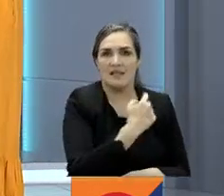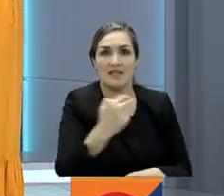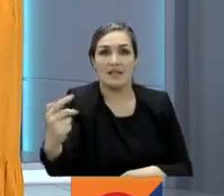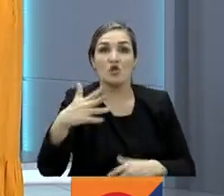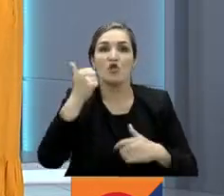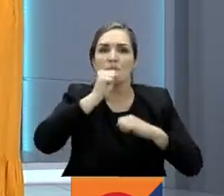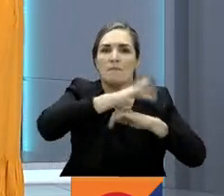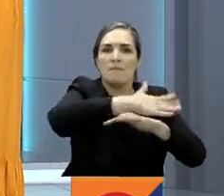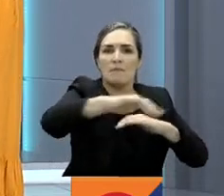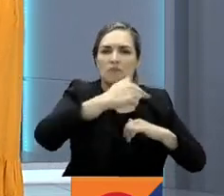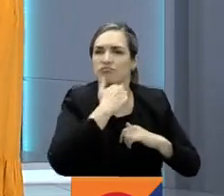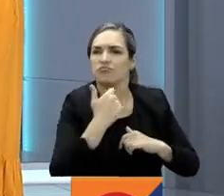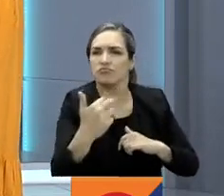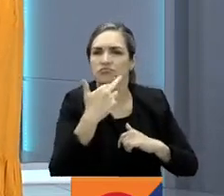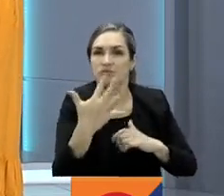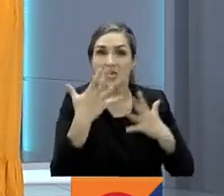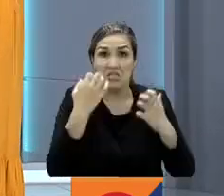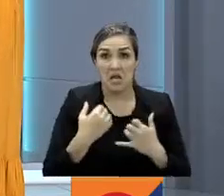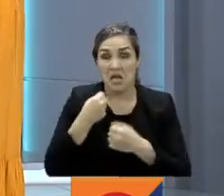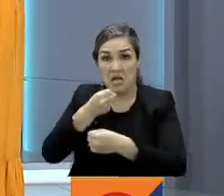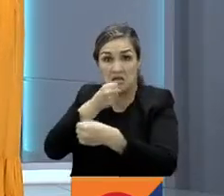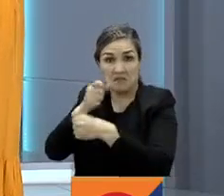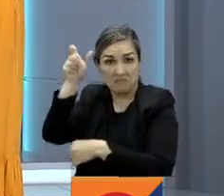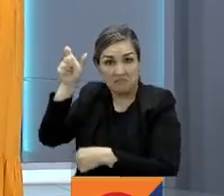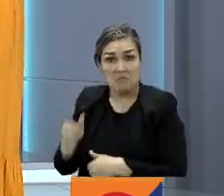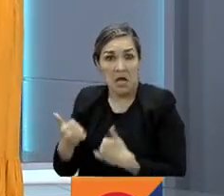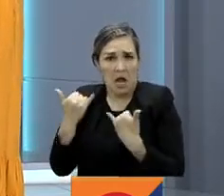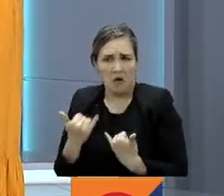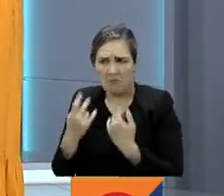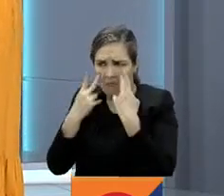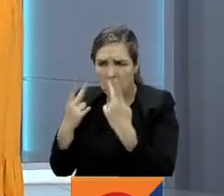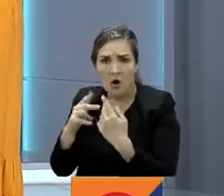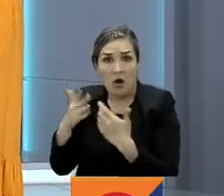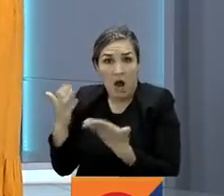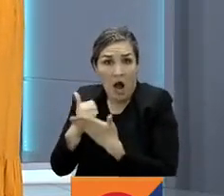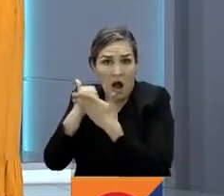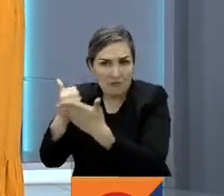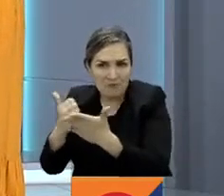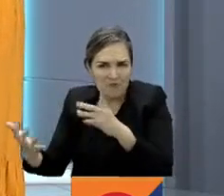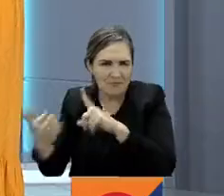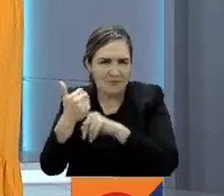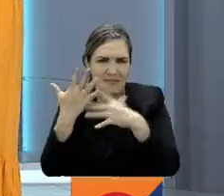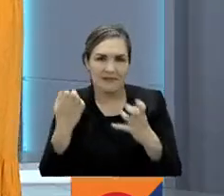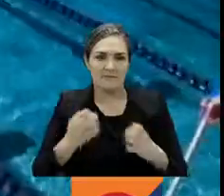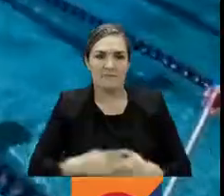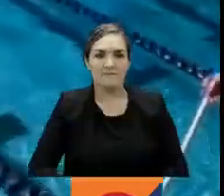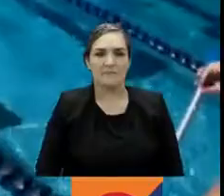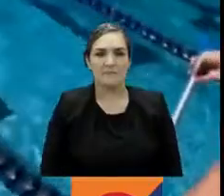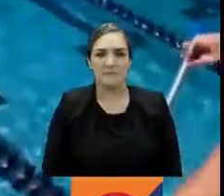ATLETAS. JORGE IVáN ACUDE LO QUIERE CONVERTIRSE EN EL PRIMER DEPORTISTA EN LOGRAR LA TRIPLE